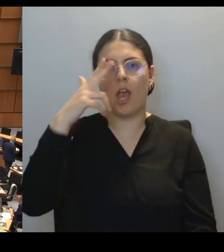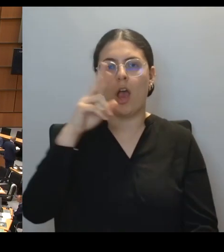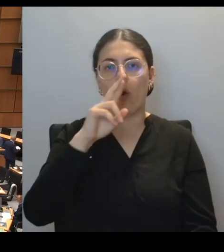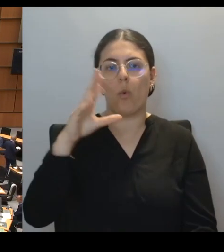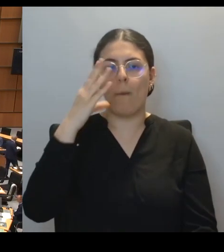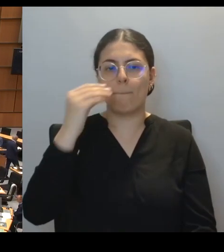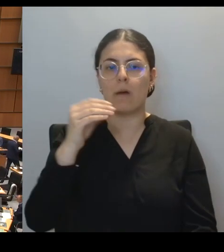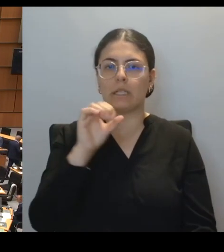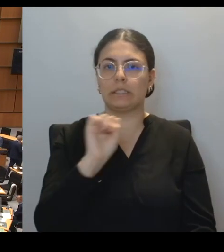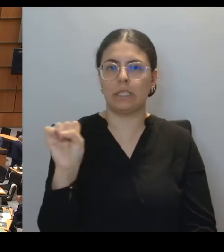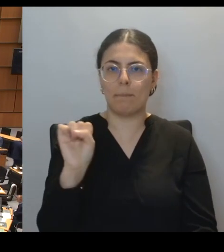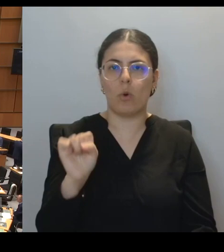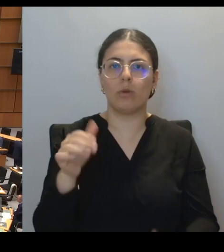Herr Stephan Standfuß.